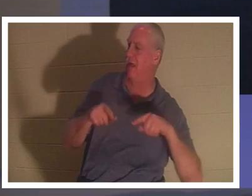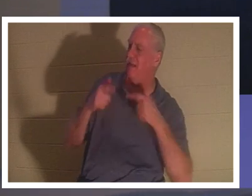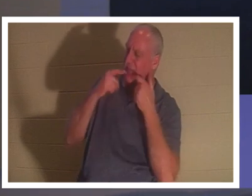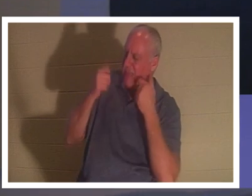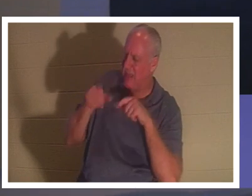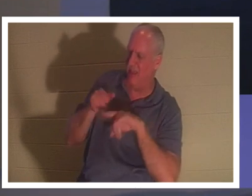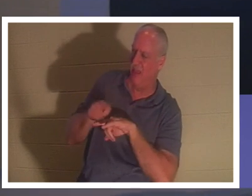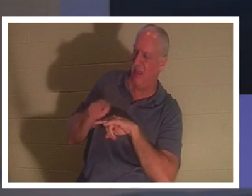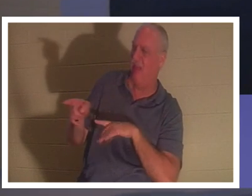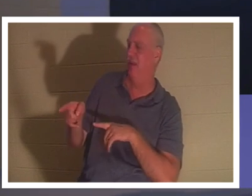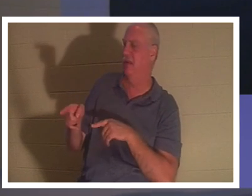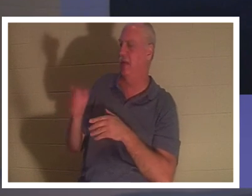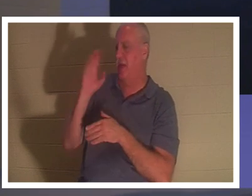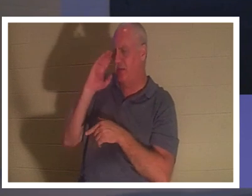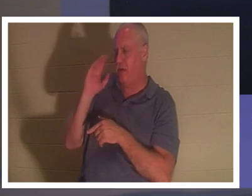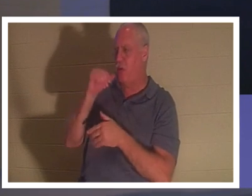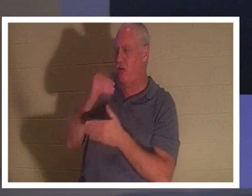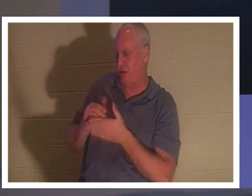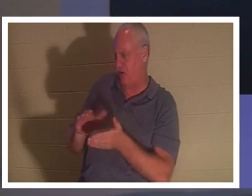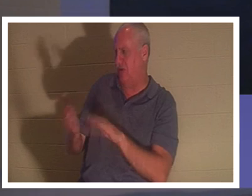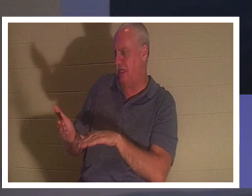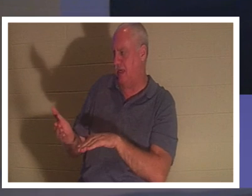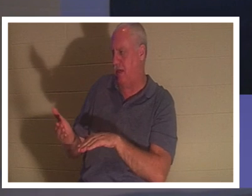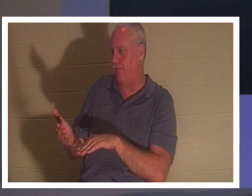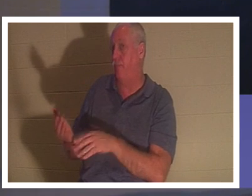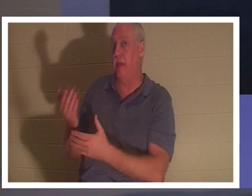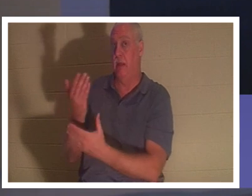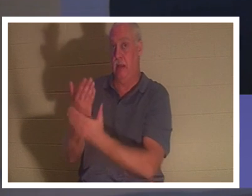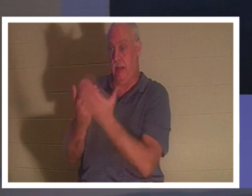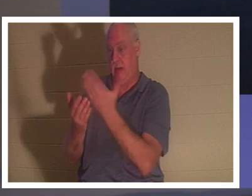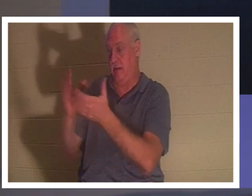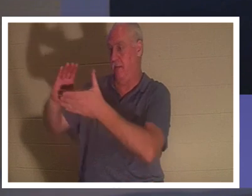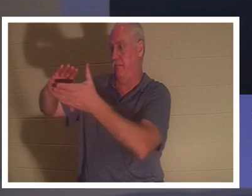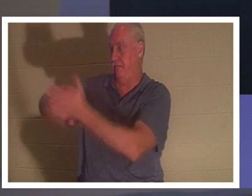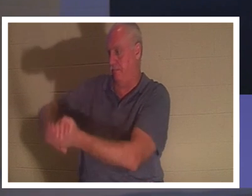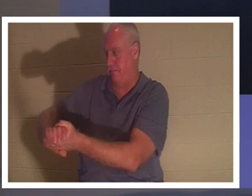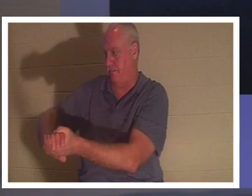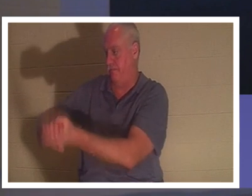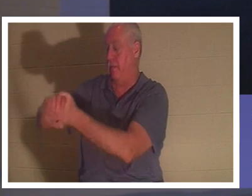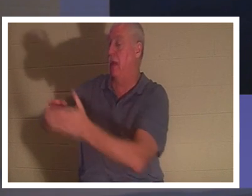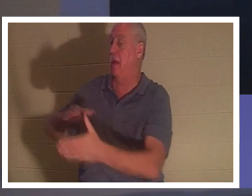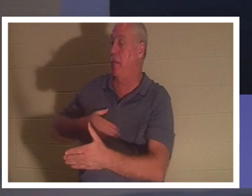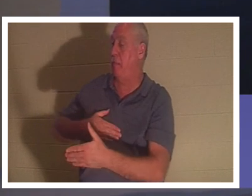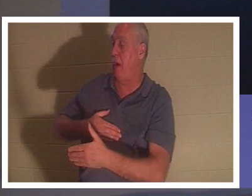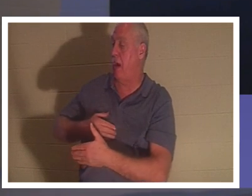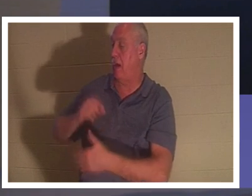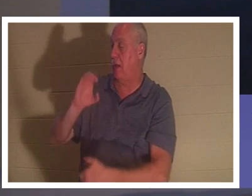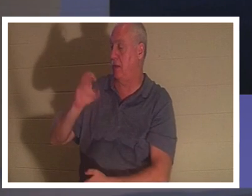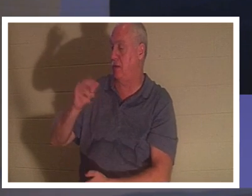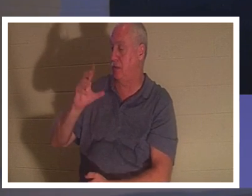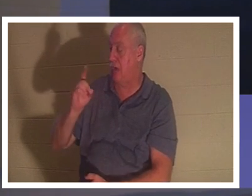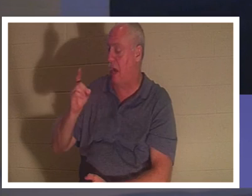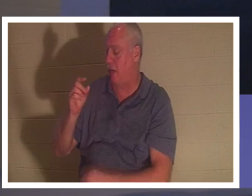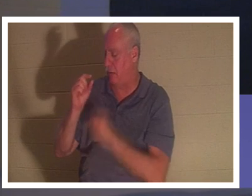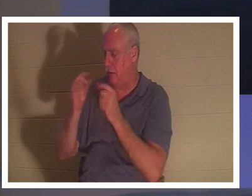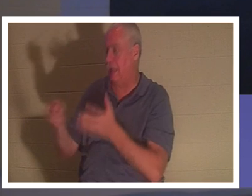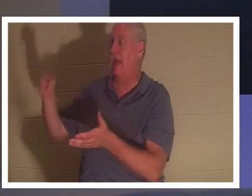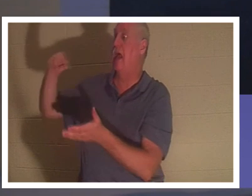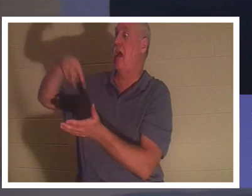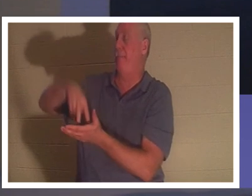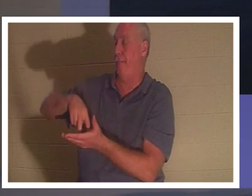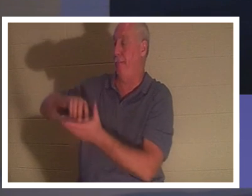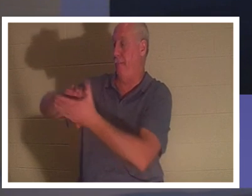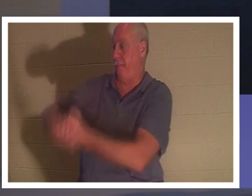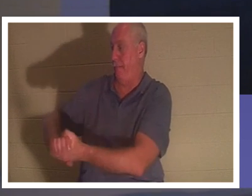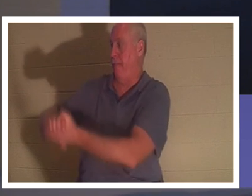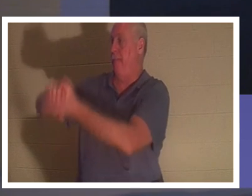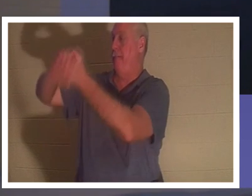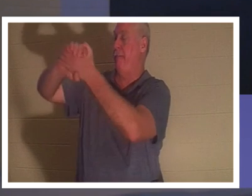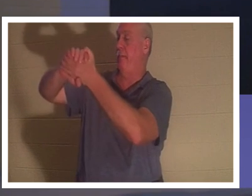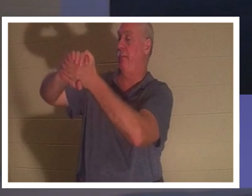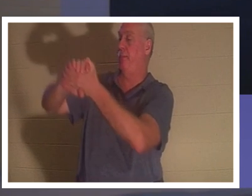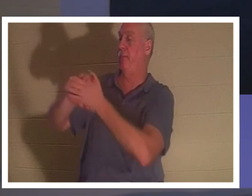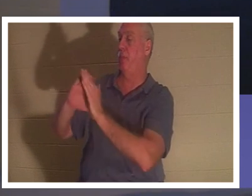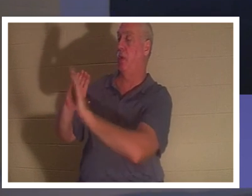कि वह मर गई है। परन्तु उस ने उसका हाथ पकड़कर कहा, 'मेरी बच्ची, उठ!' उसकी आत्मा लौट आई।" क्या आपने